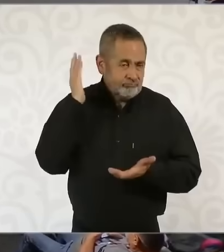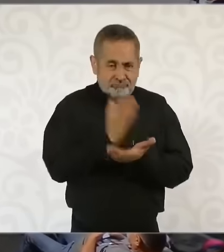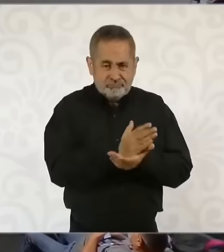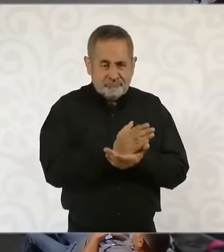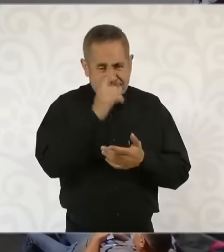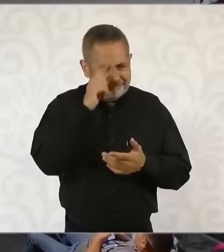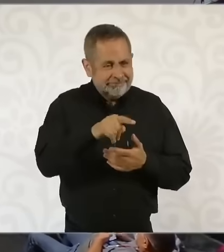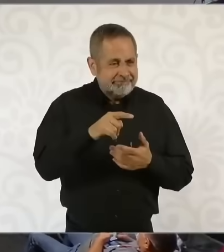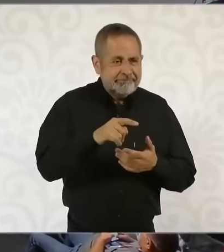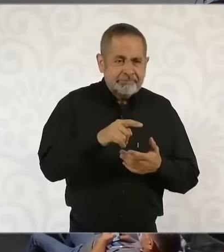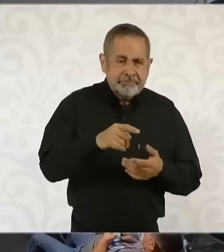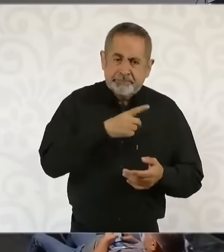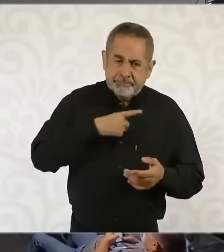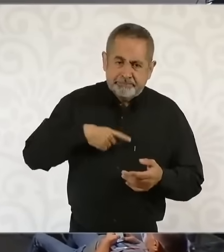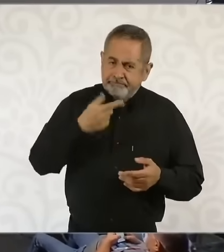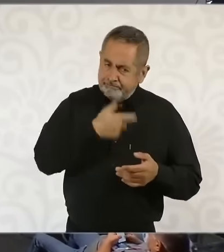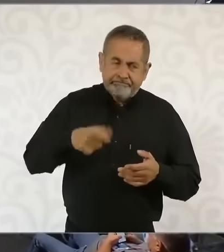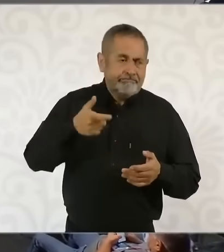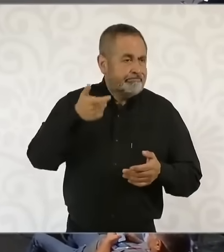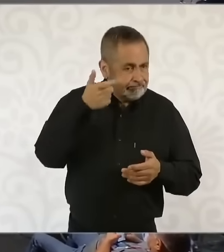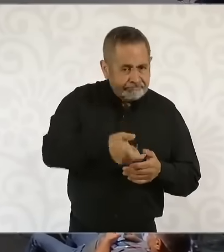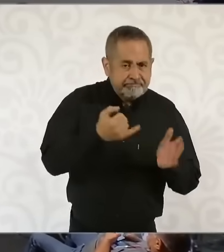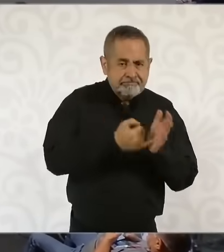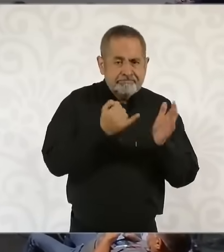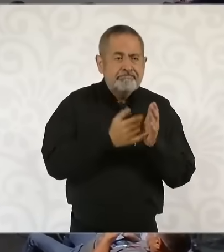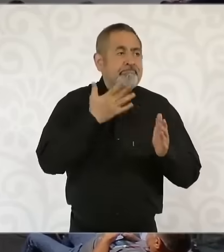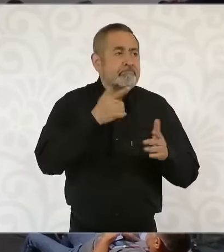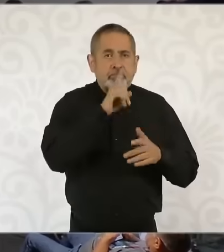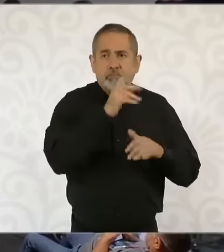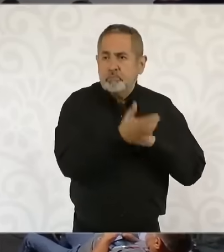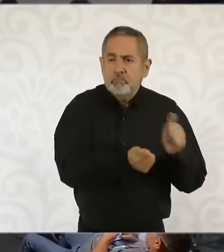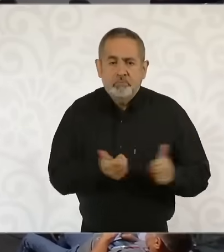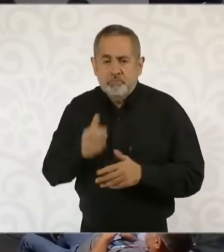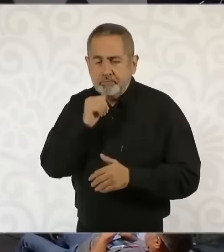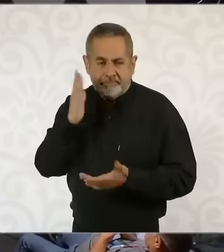fiscal, cuál sería el objetivo y bueno, también sí es cierto que Estados Unidos pues a veces solo se